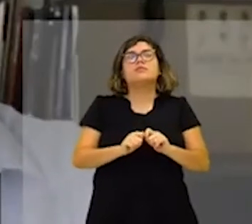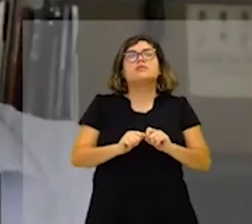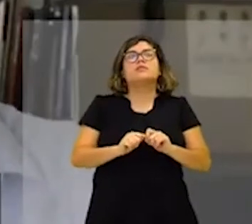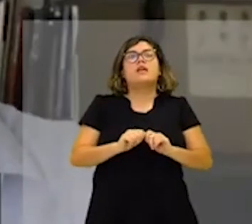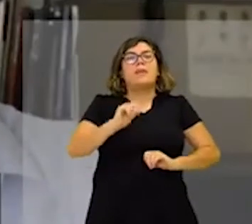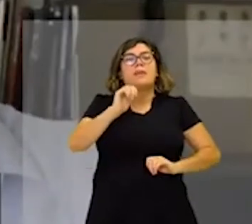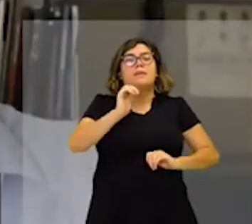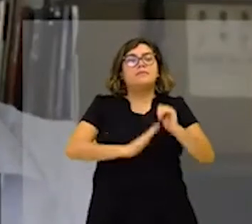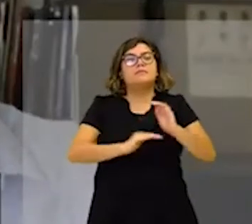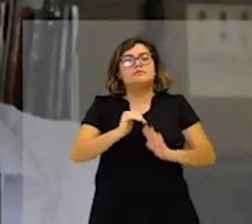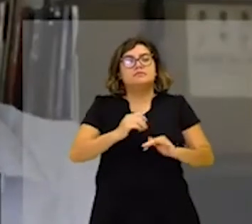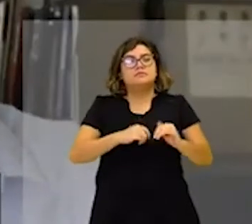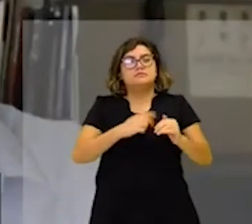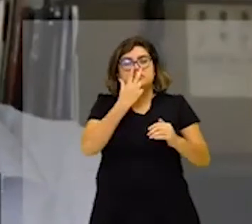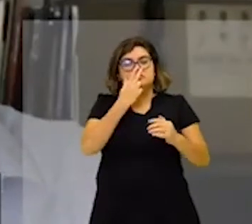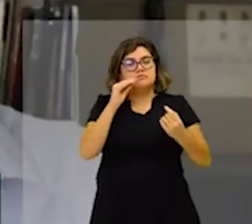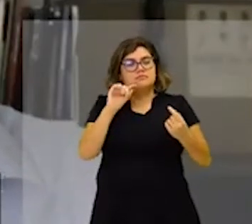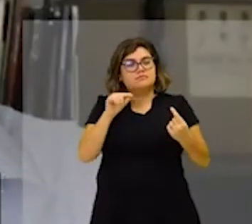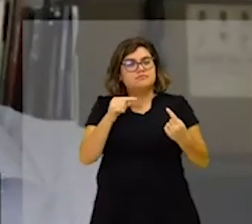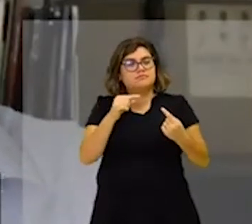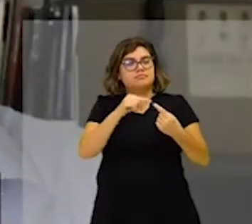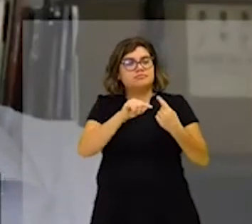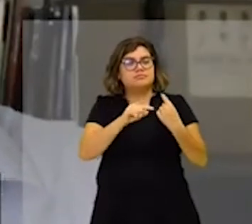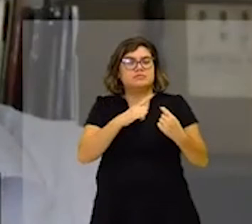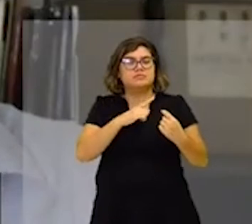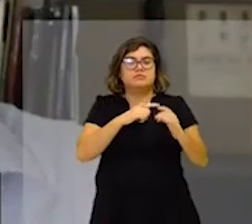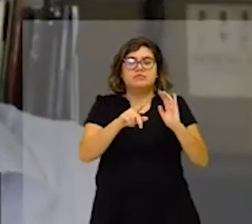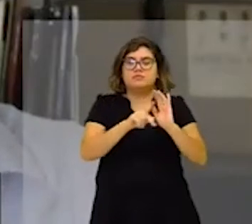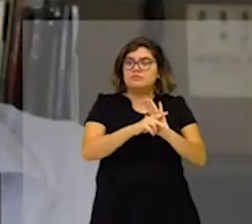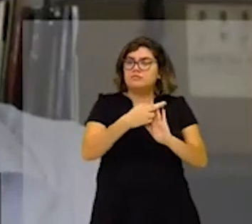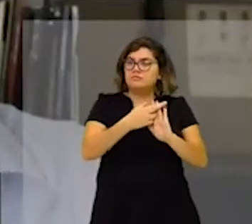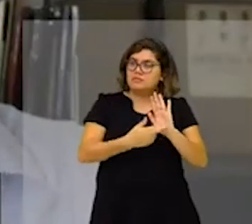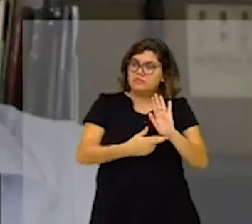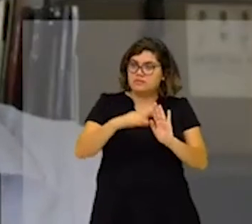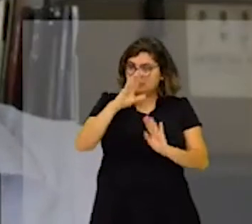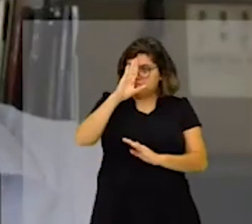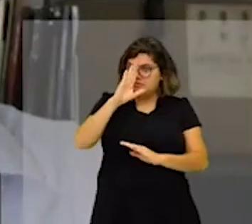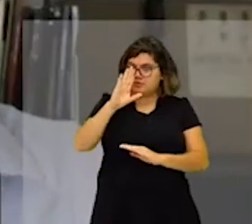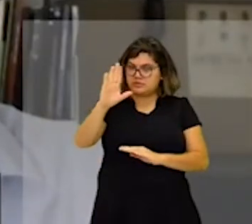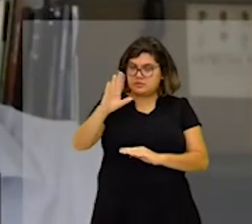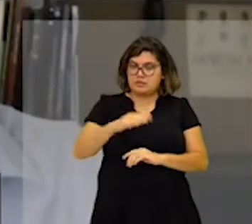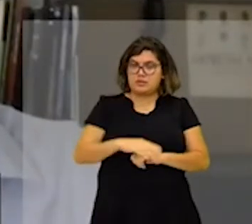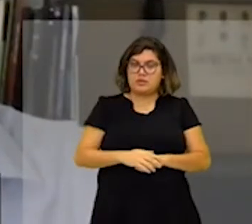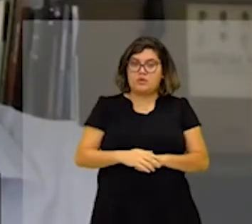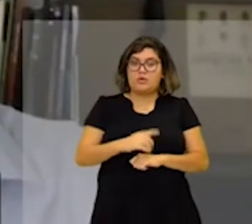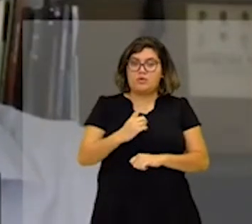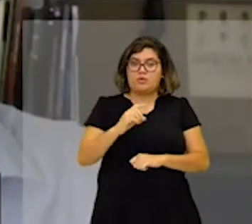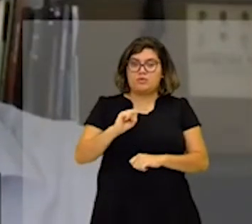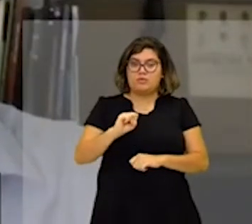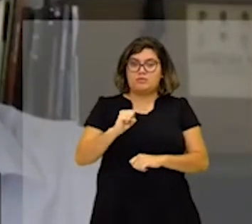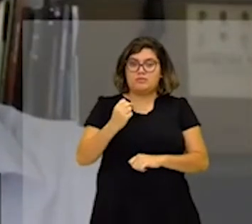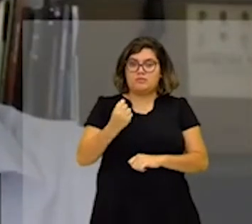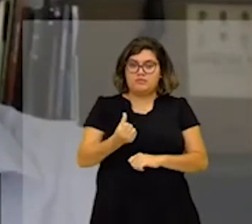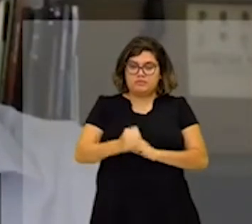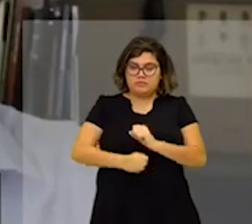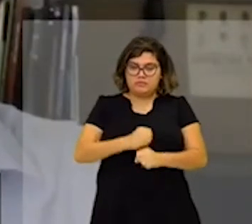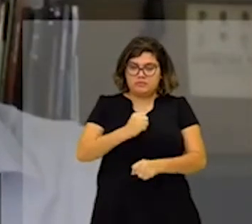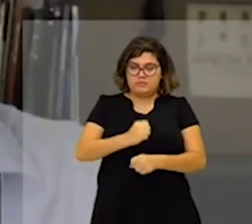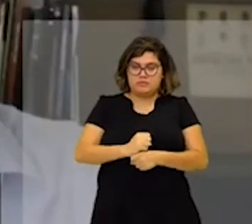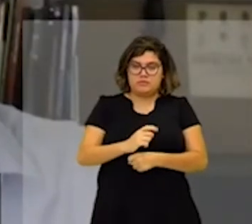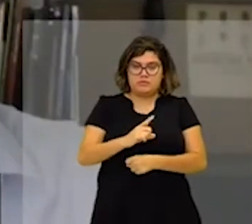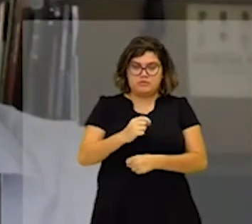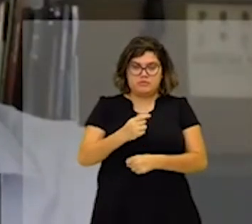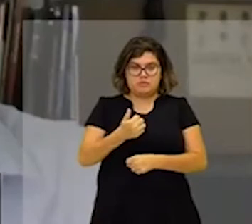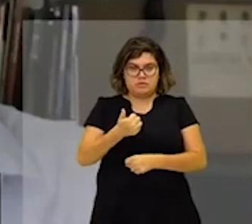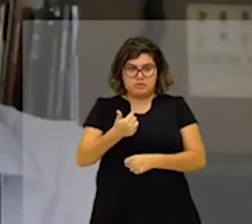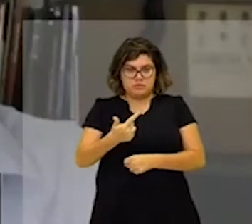de descumprimento o prefeito fundamentais é um 86 de 2012 né afirmava né EA auto-identificação